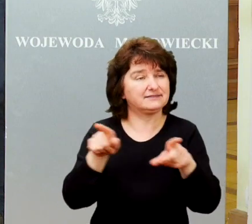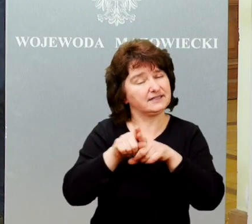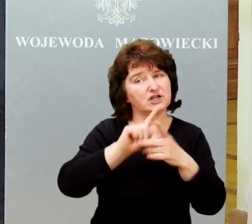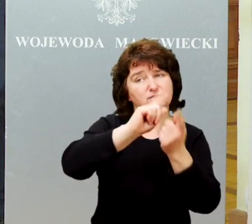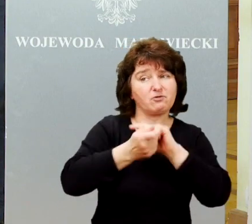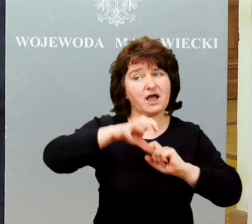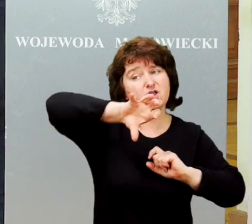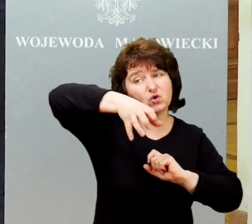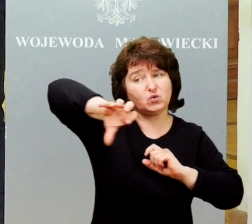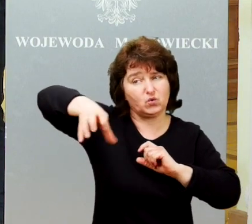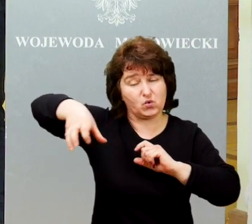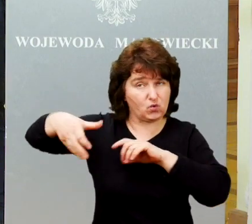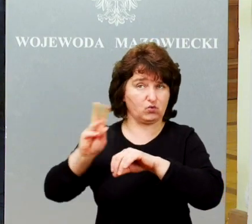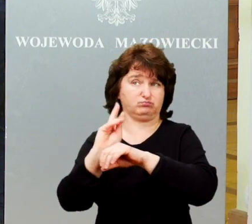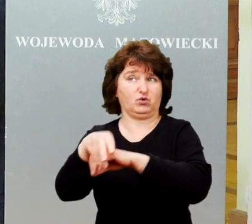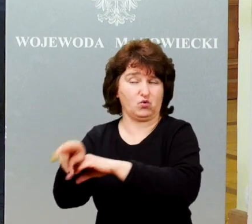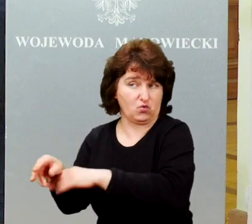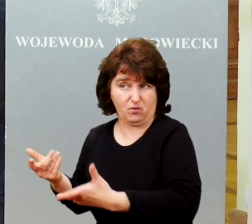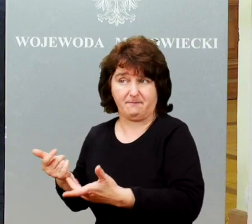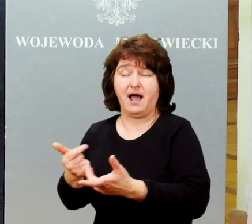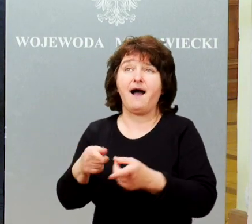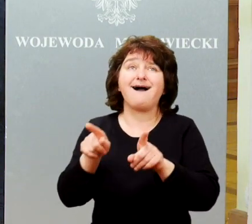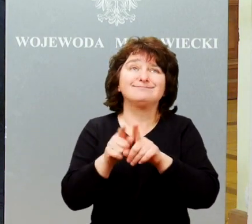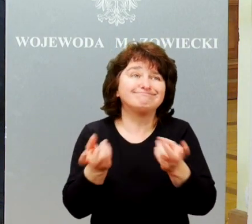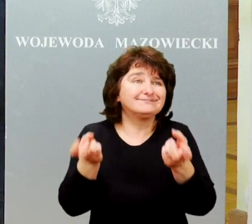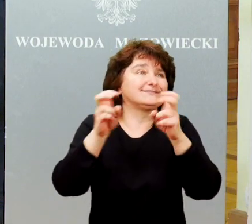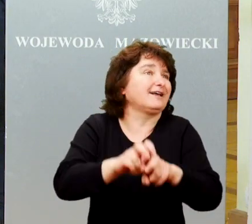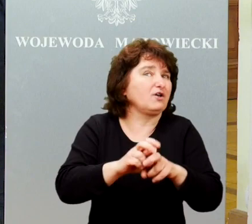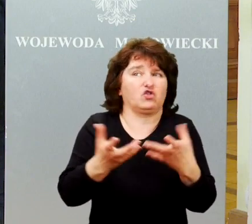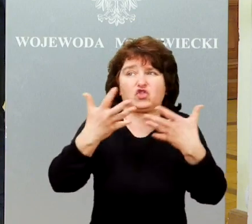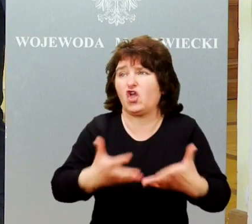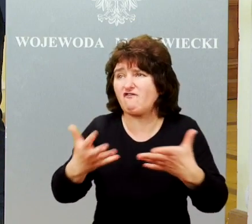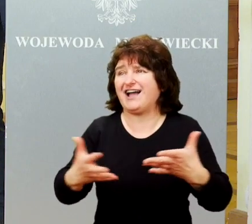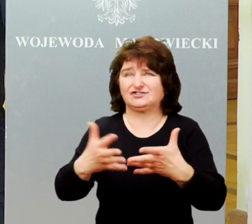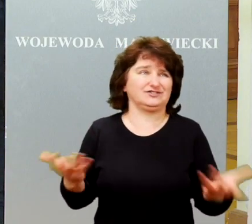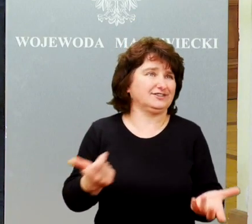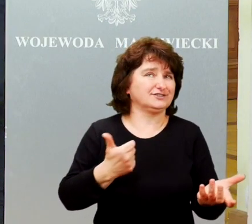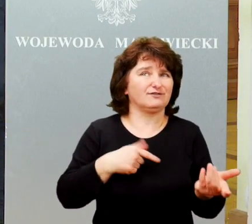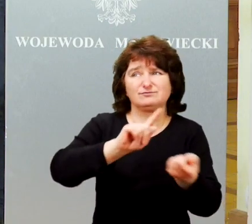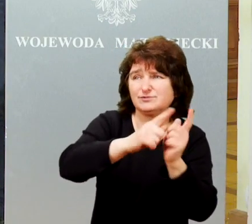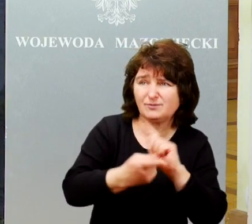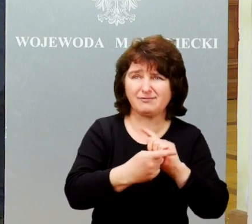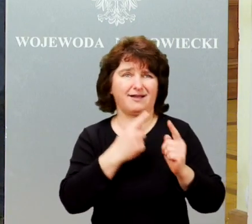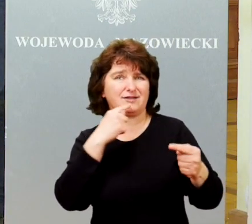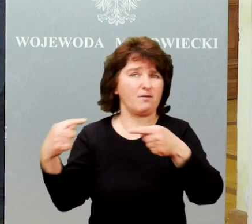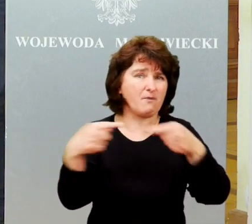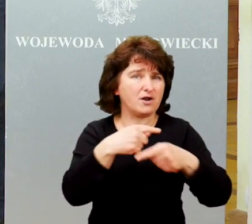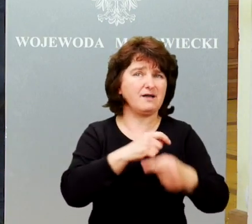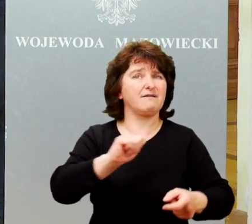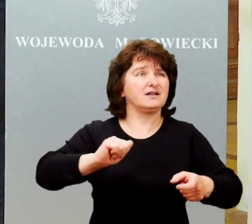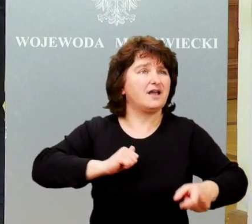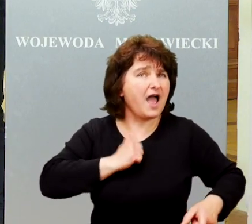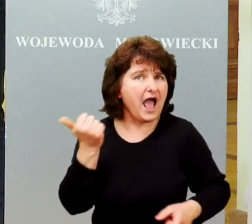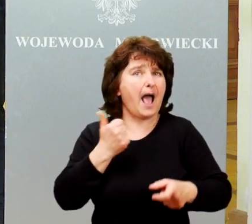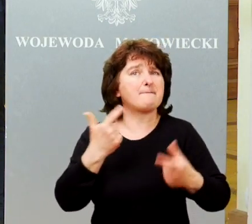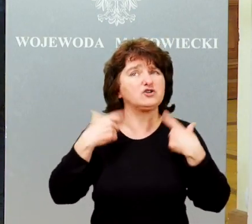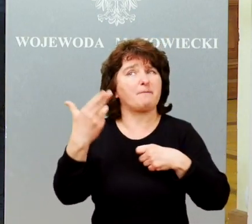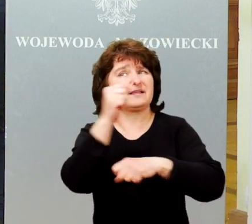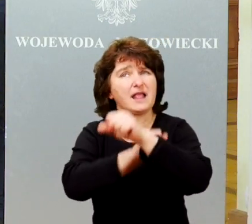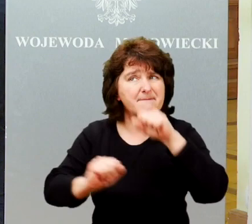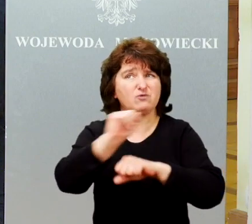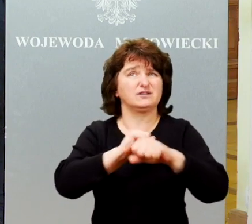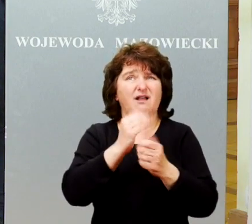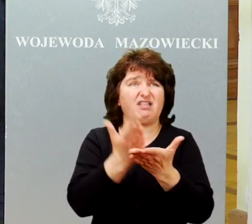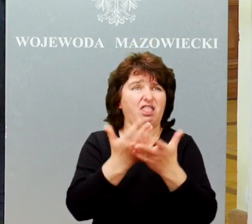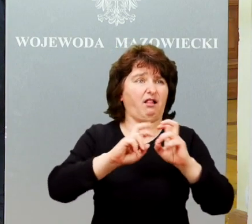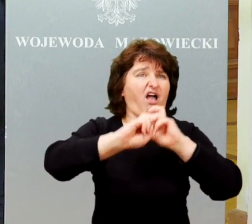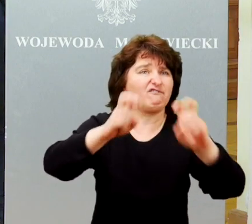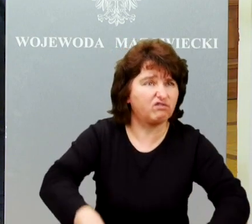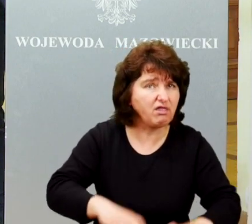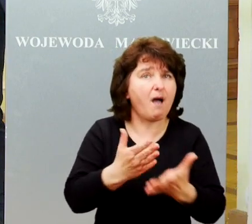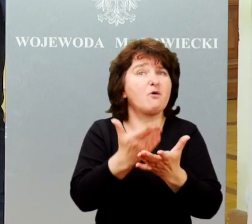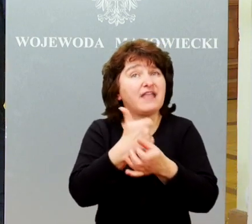tworzą taką sieć społeczną, sieć towarzyską wokół tych osób, która ma szansę przetrwać, rozwijać się poza granicami tego projektu.